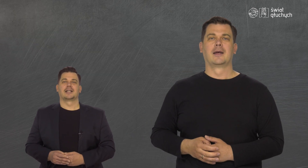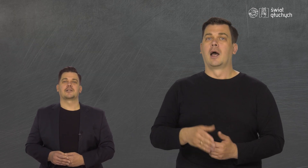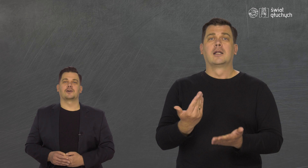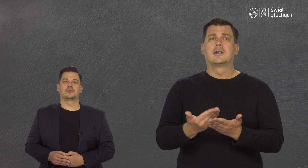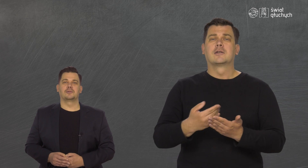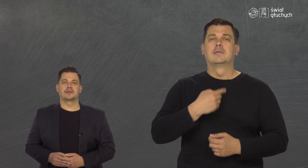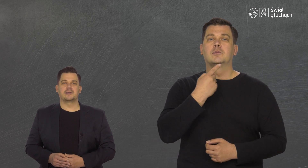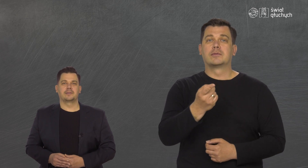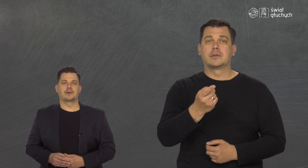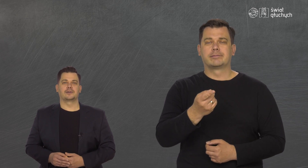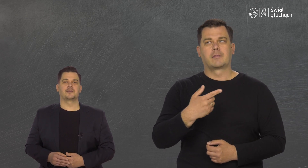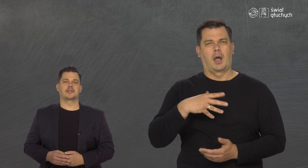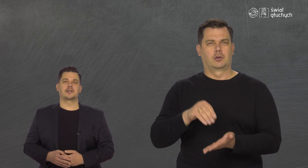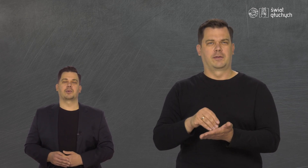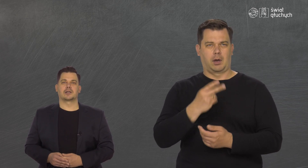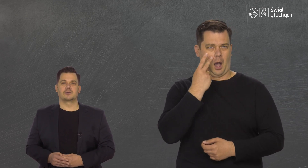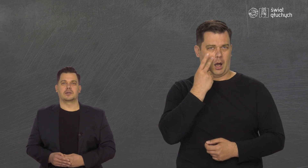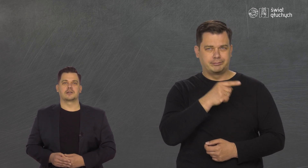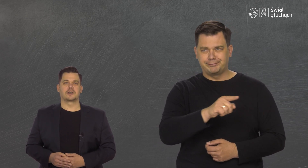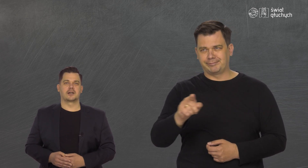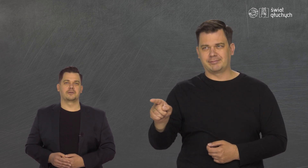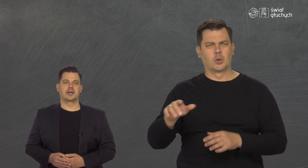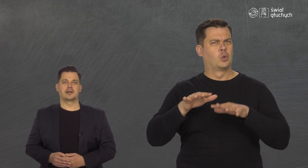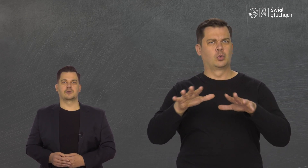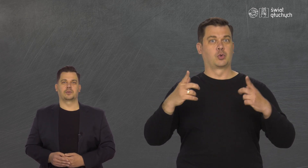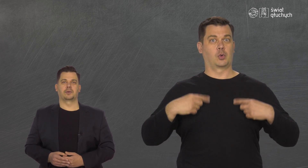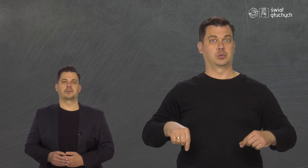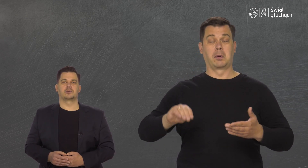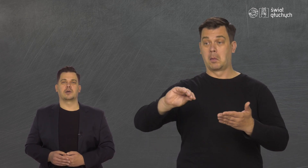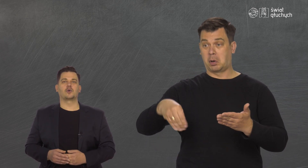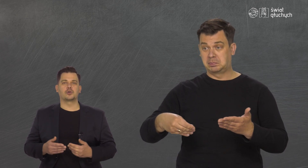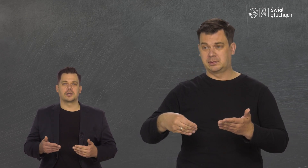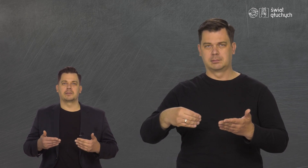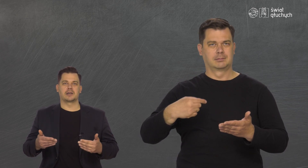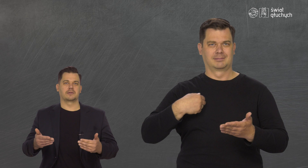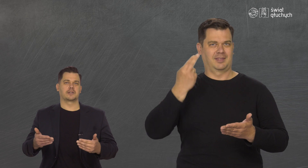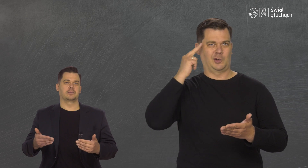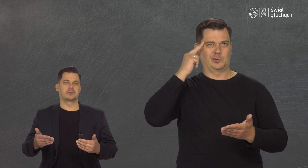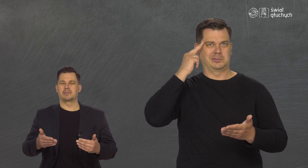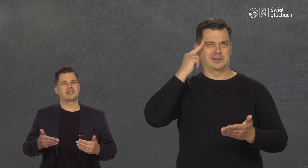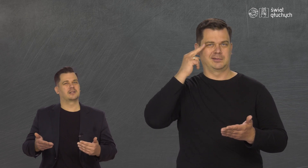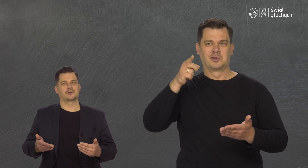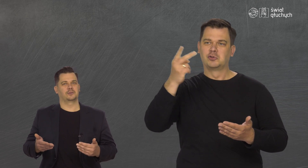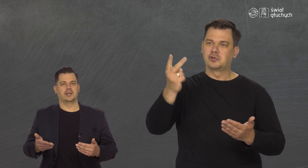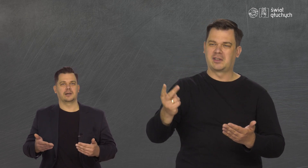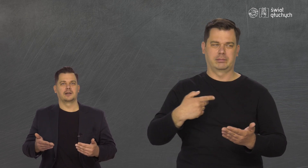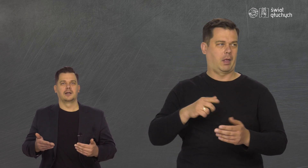Dlaczego o tym mówię? Bo doświadczenie pokazuje, że wiele osób podpisuje różne, bardzo ważne pisma, bez ich zrozumienia.